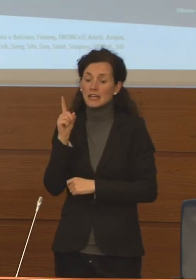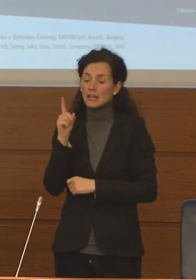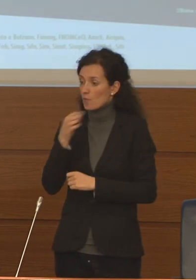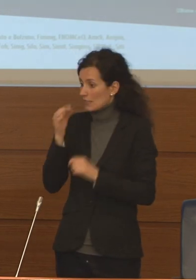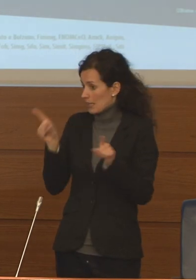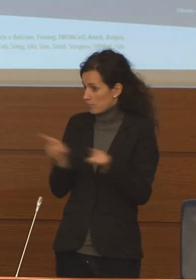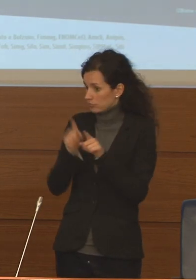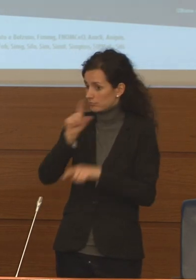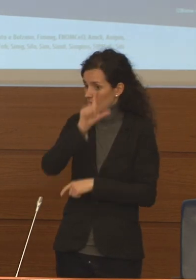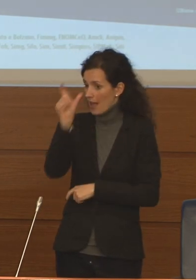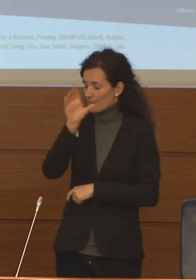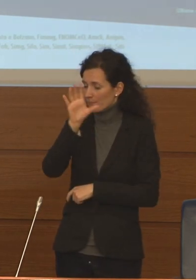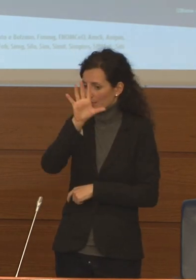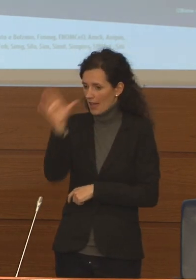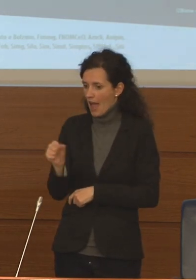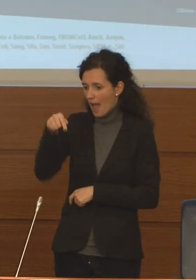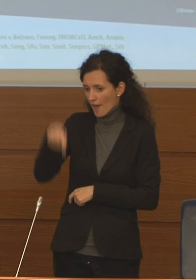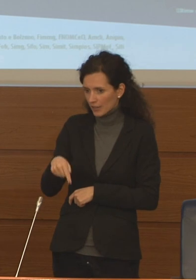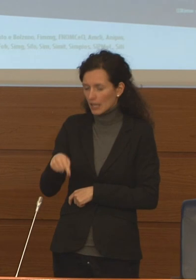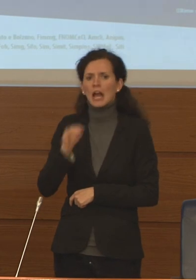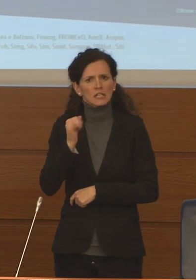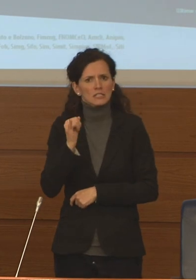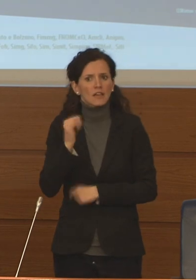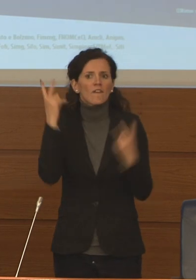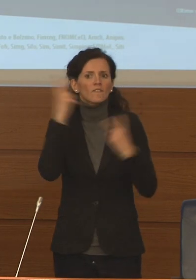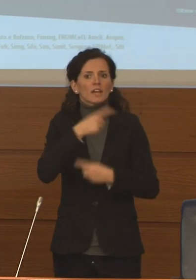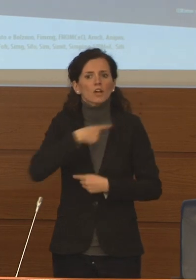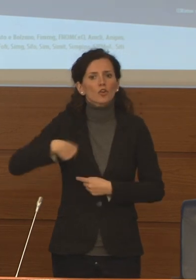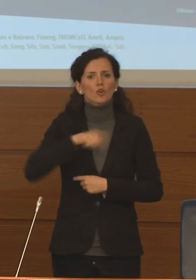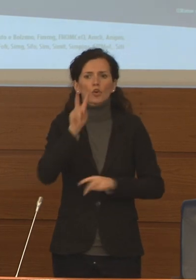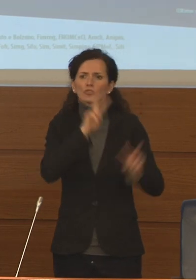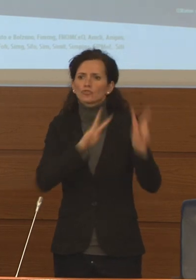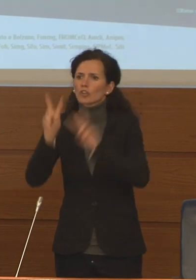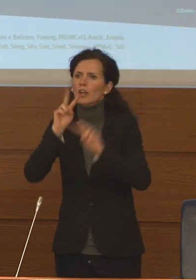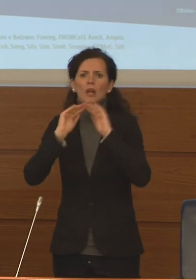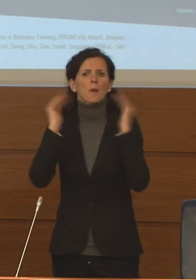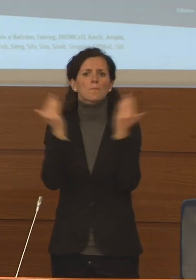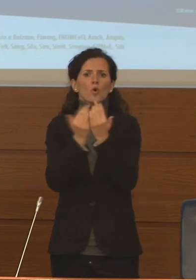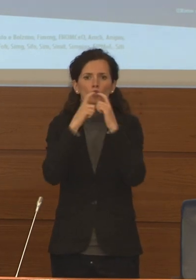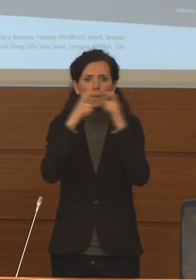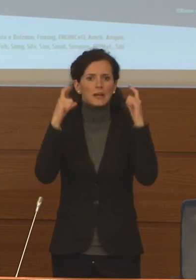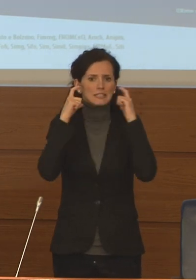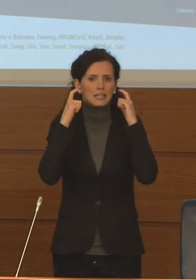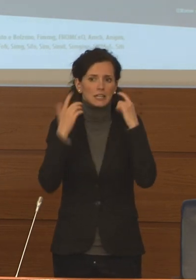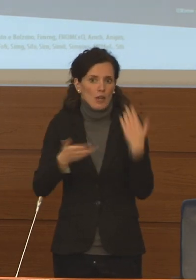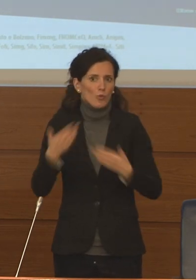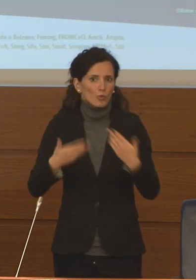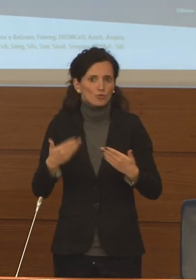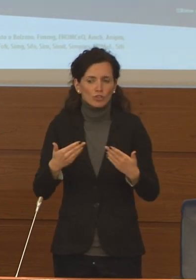Noi stiamo cercando in tutto il mondo le mascherine e devo dire che stiamo